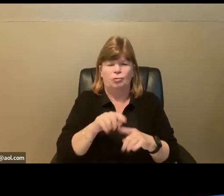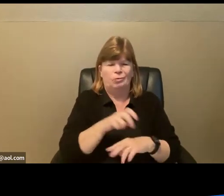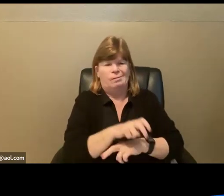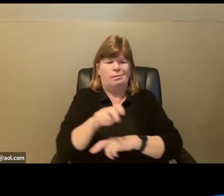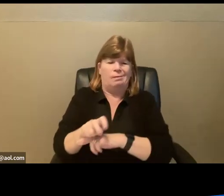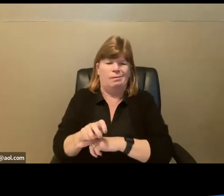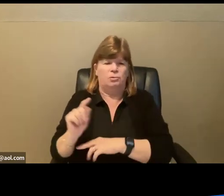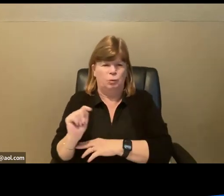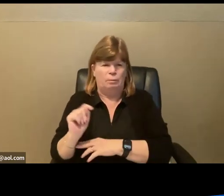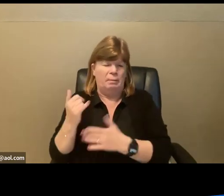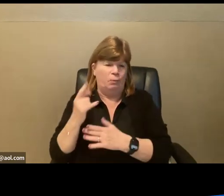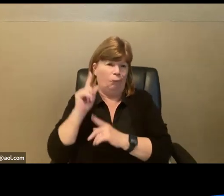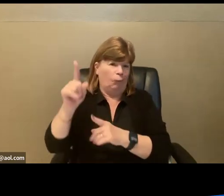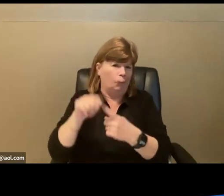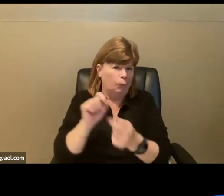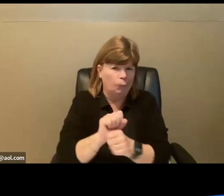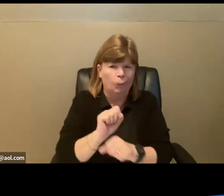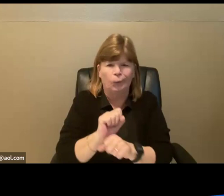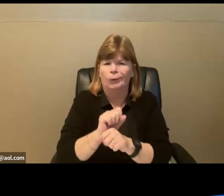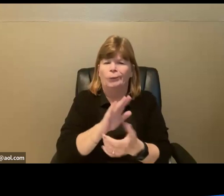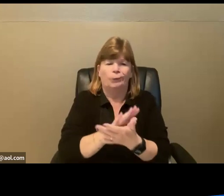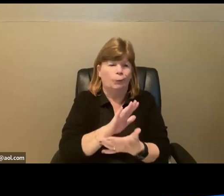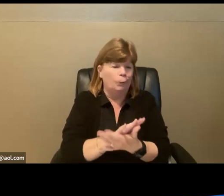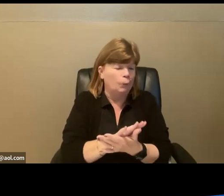Tal vez estás en el trabajo o en la escuela o estás en un baño